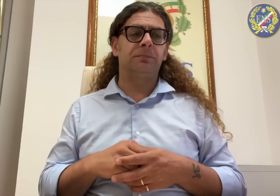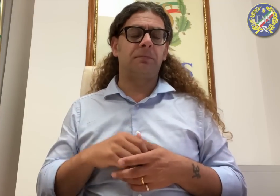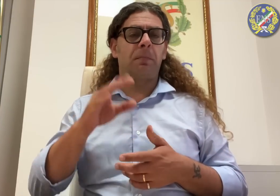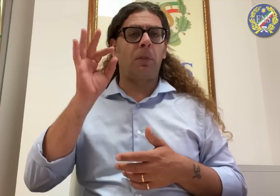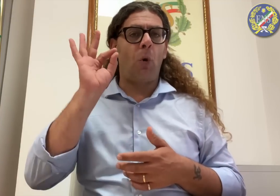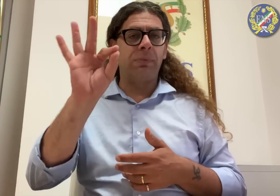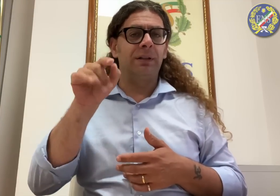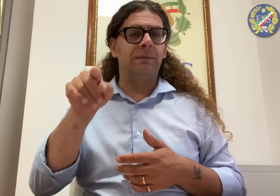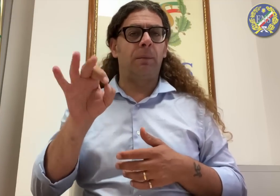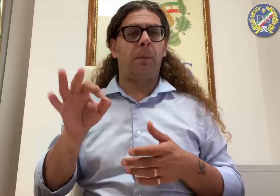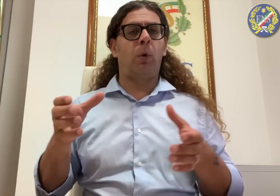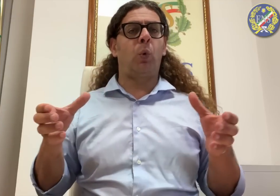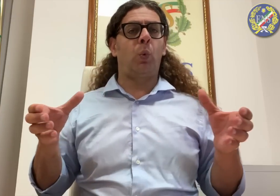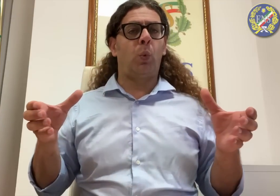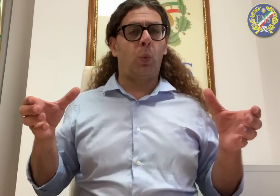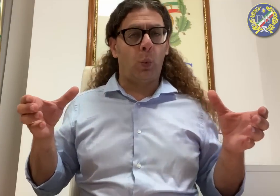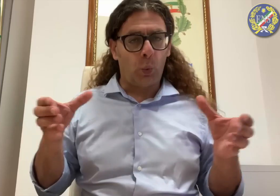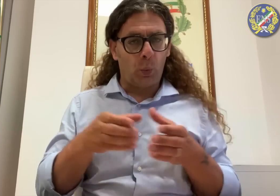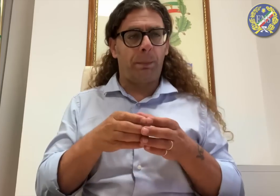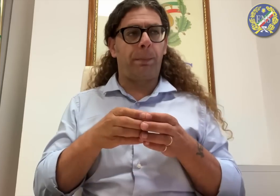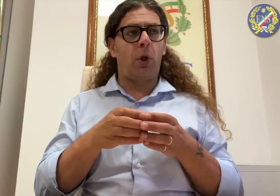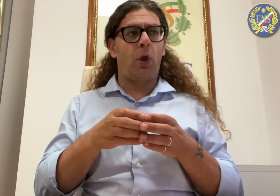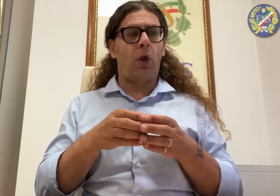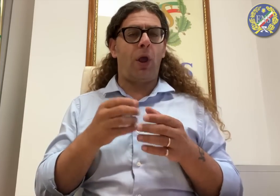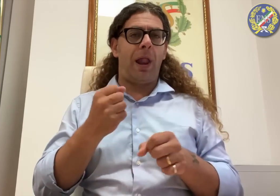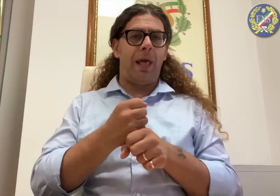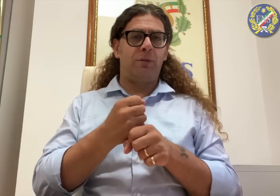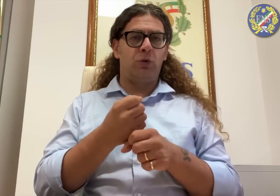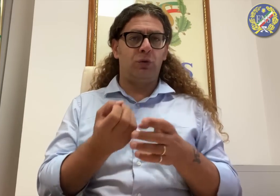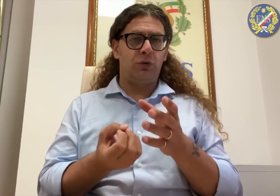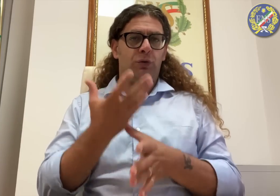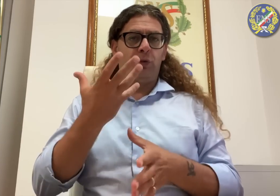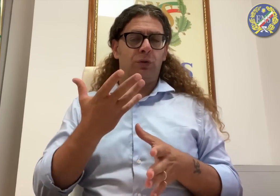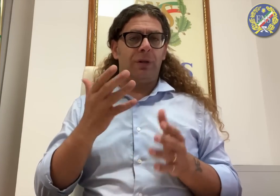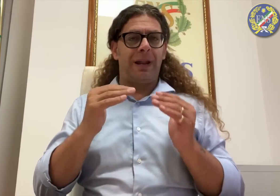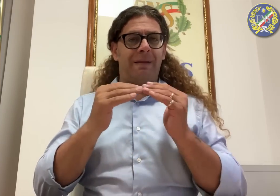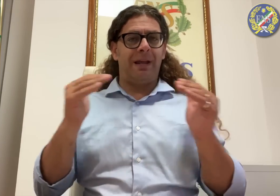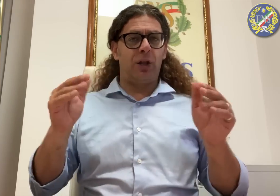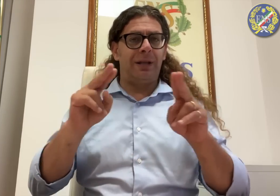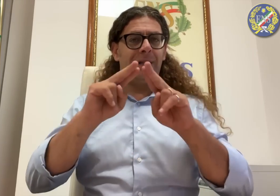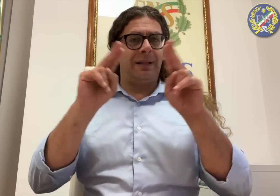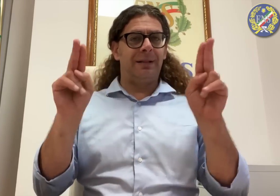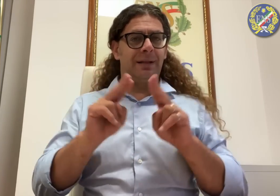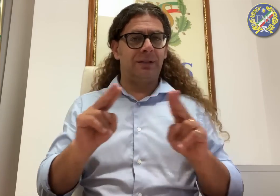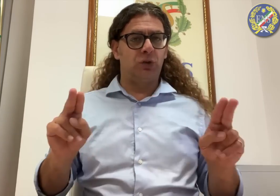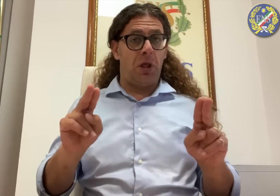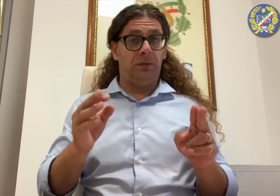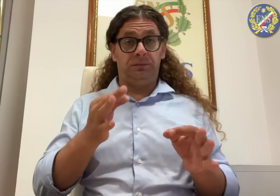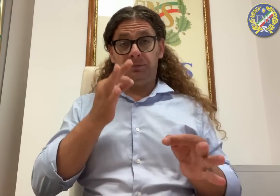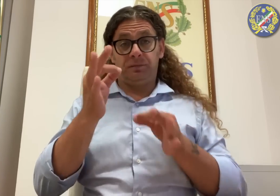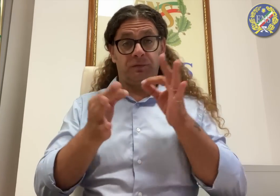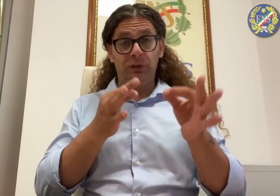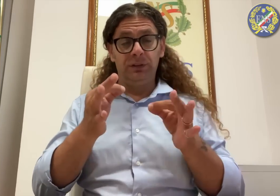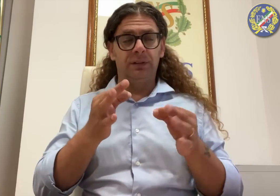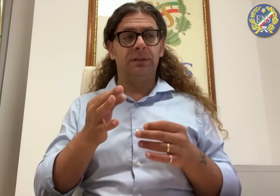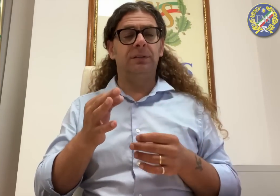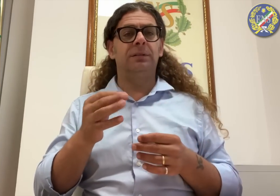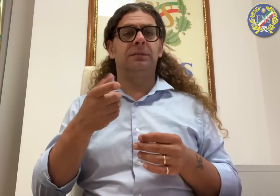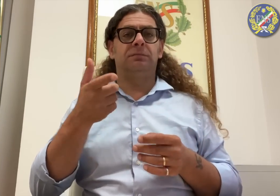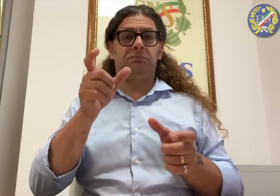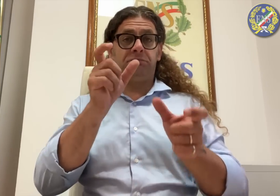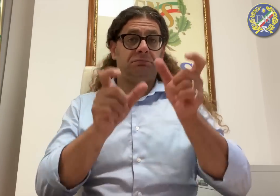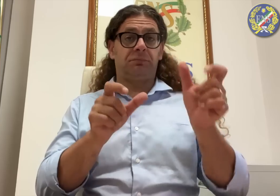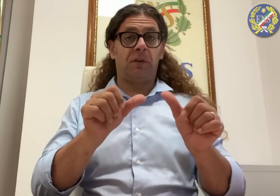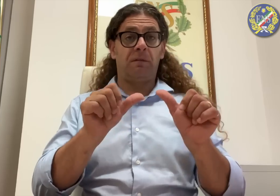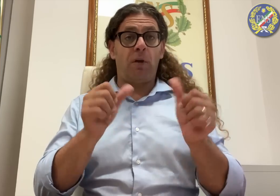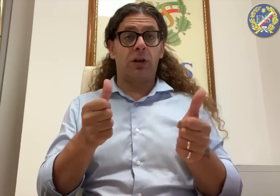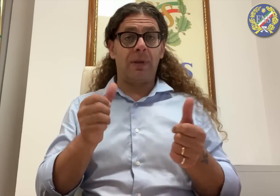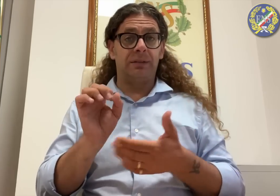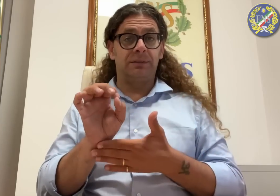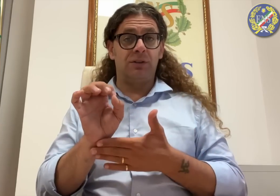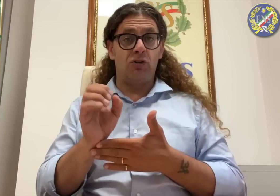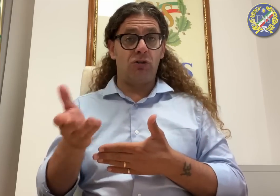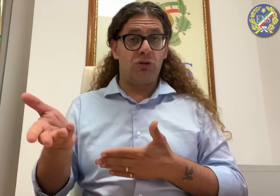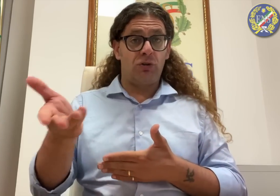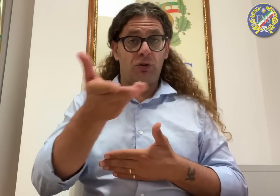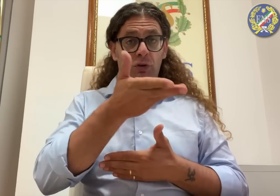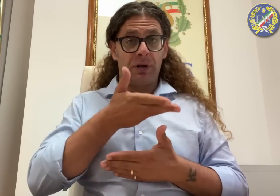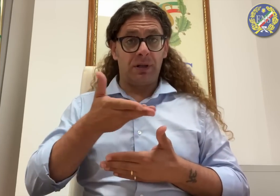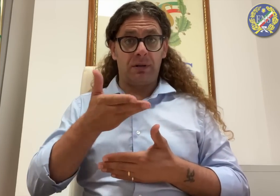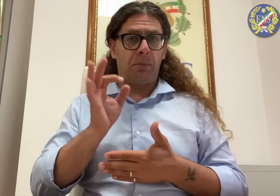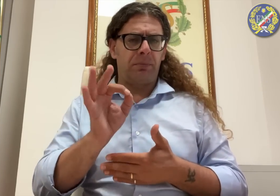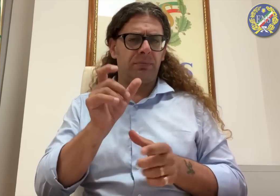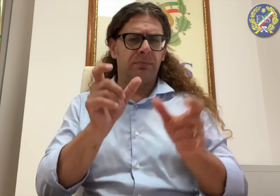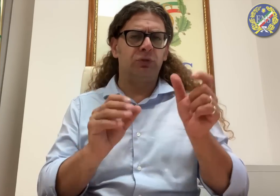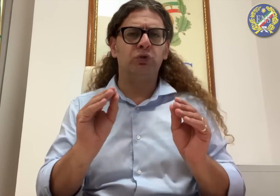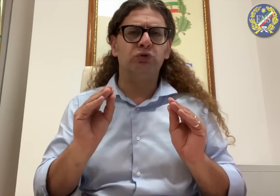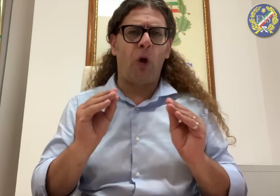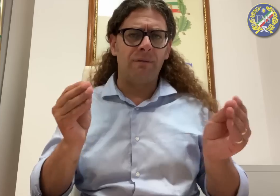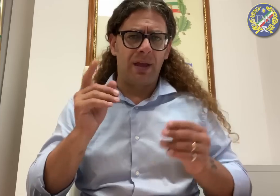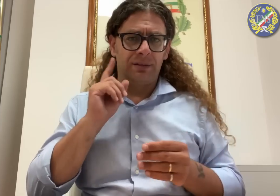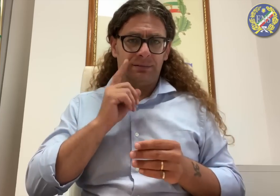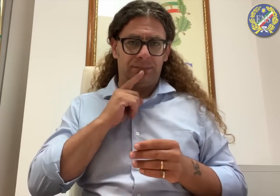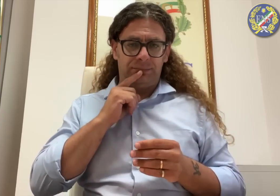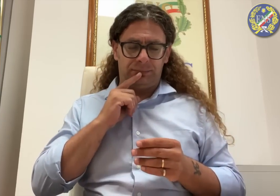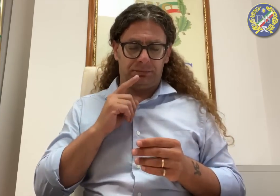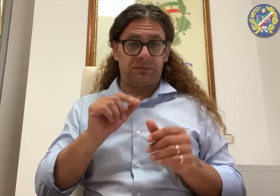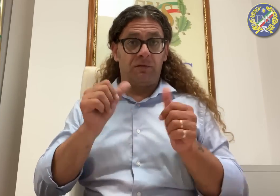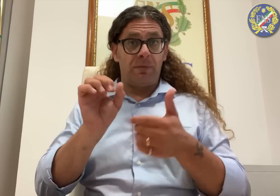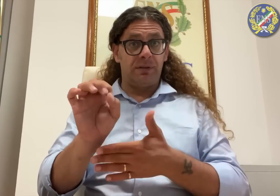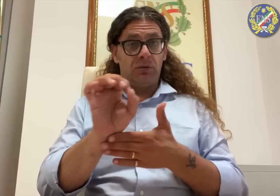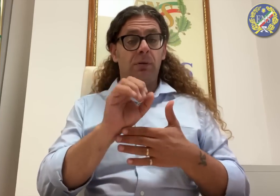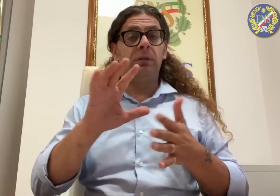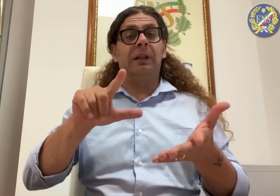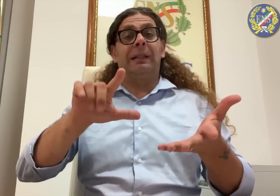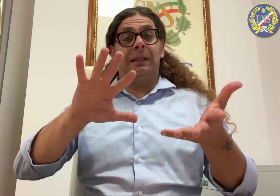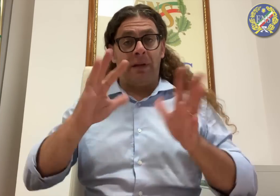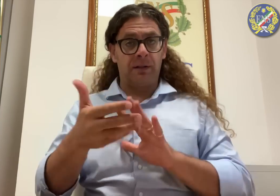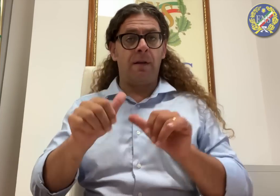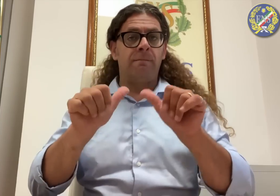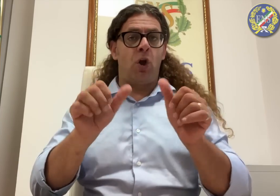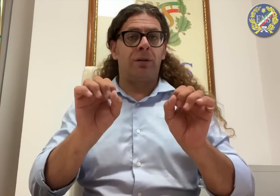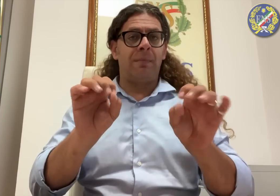L’intento è quello di istituire un tavolo di lavoro a livello internazionale finalizzato alla formazione dei giovani sordi per diventare formatori nei